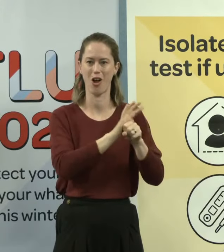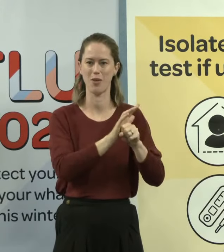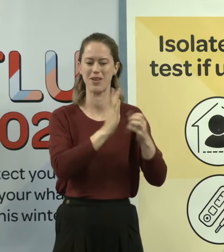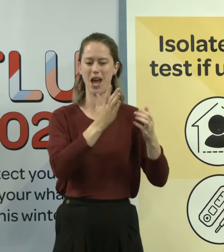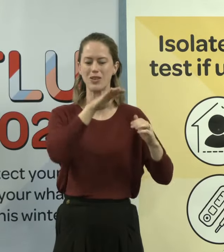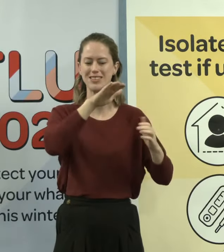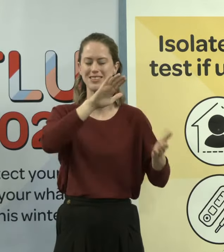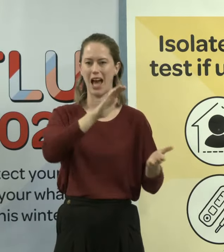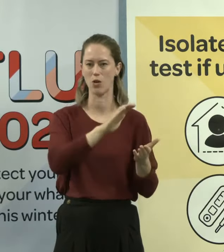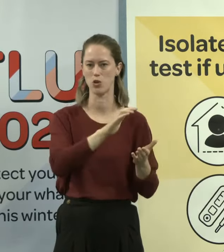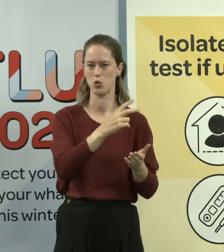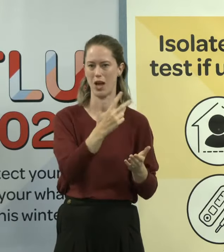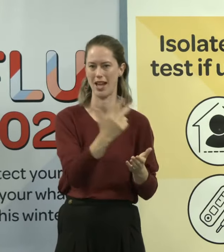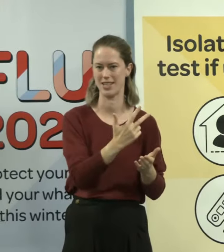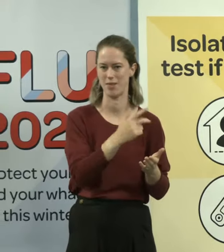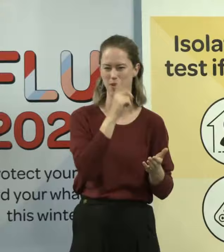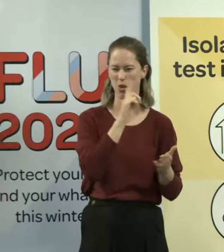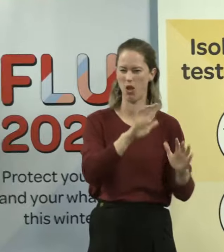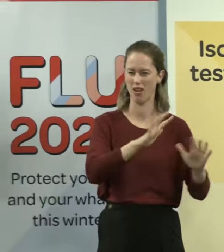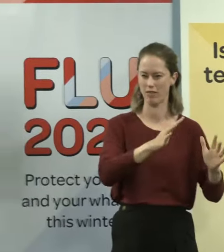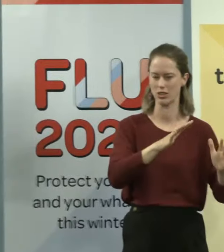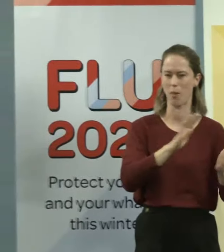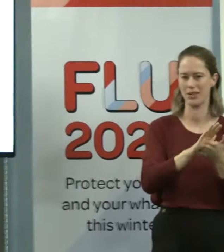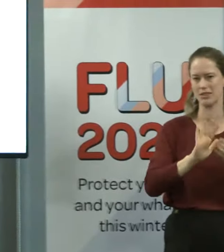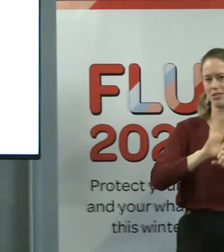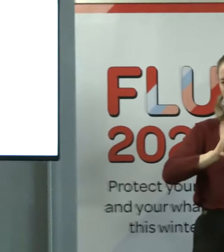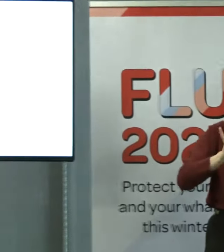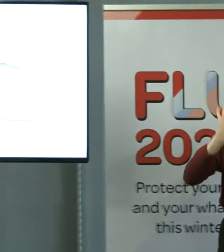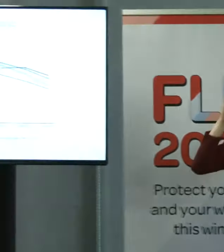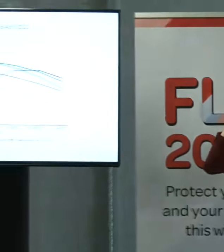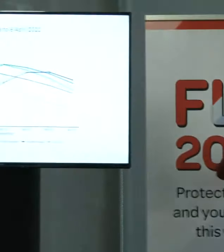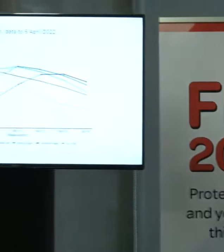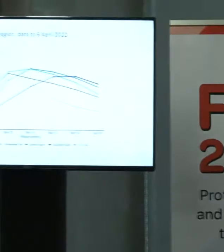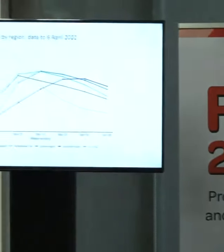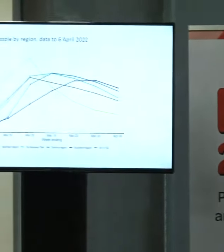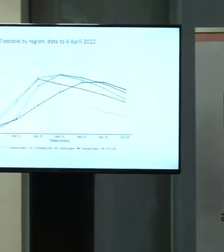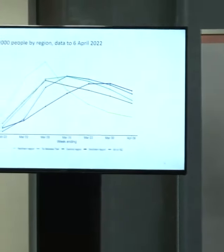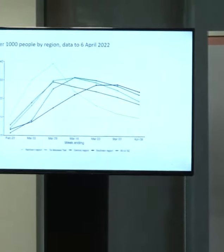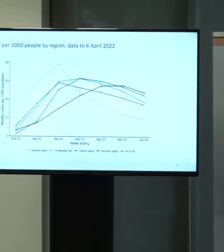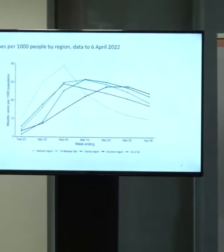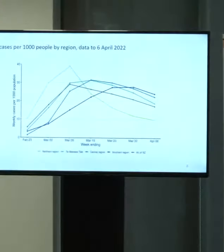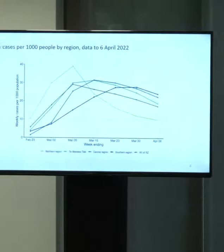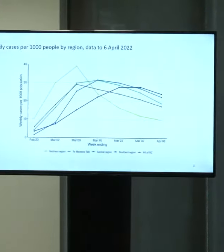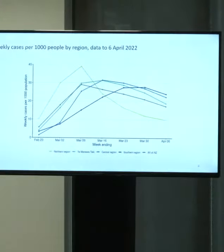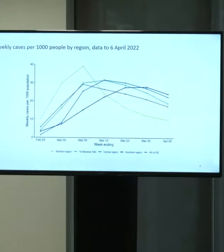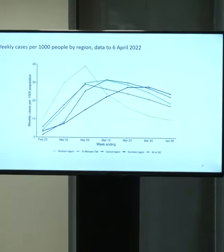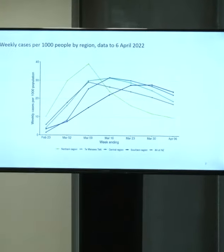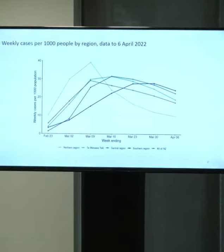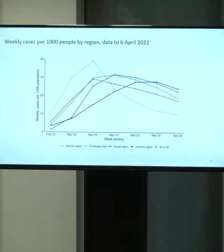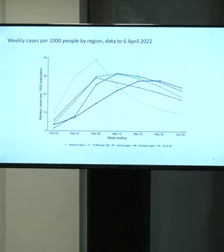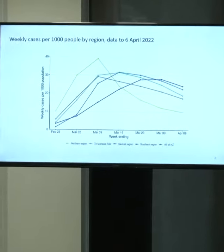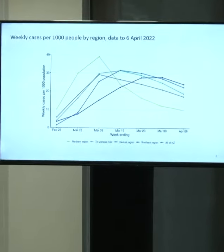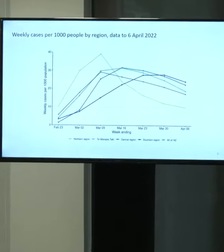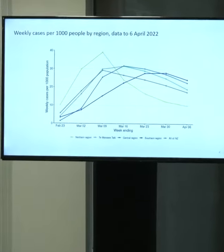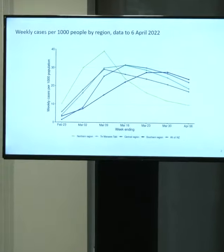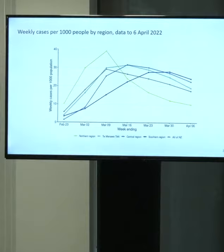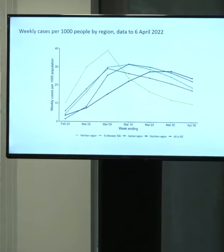te wiki o mua kua 22. 5 nga keehi mo ia 1000 tangata, kua